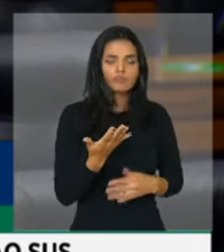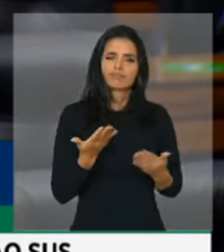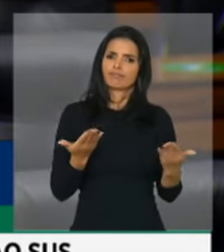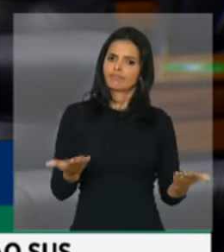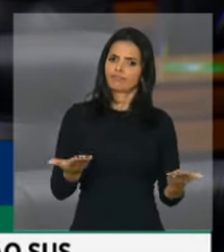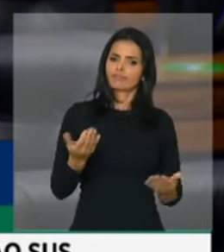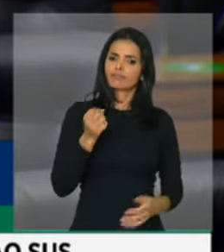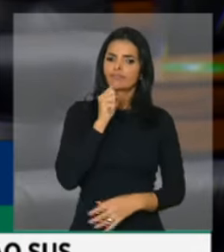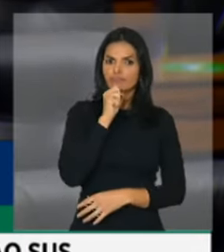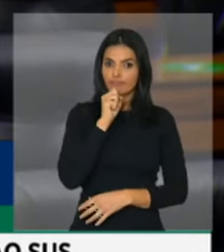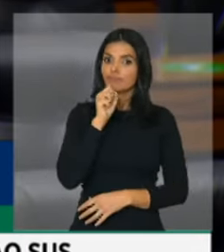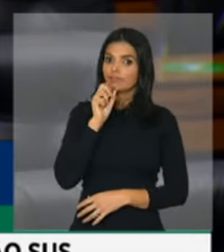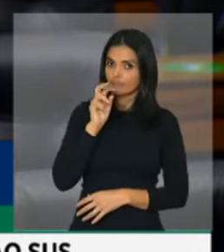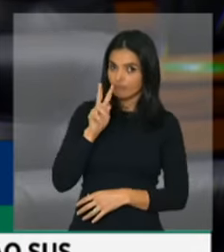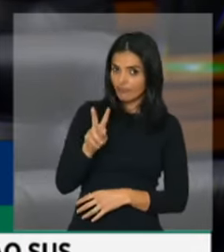PROPOSTA DE ACORDO APRESENTADA